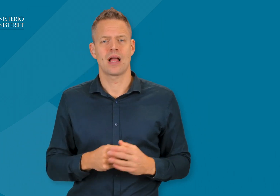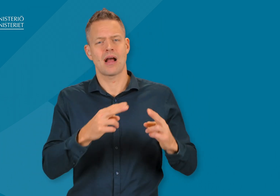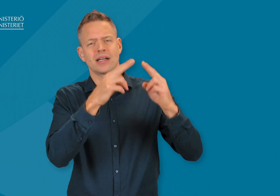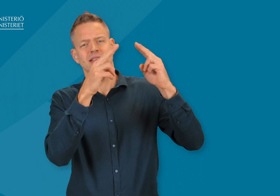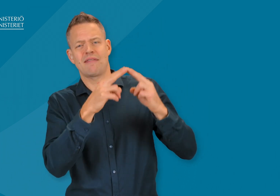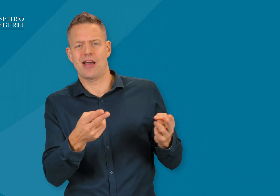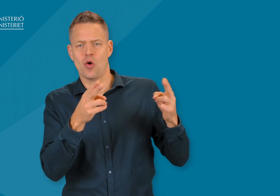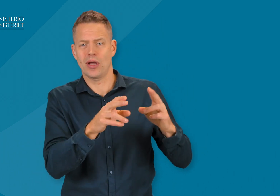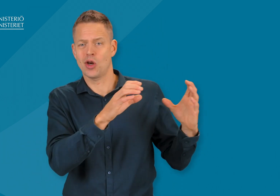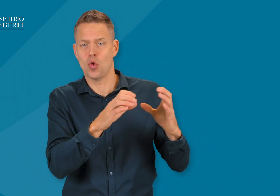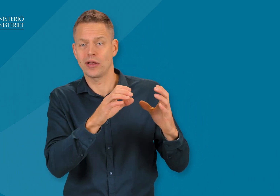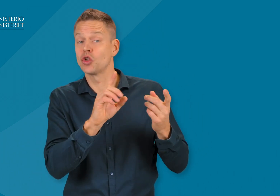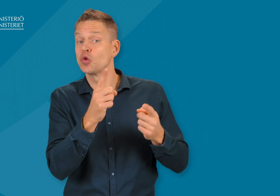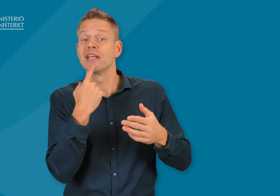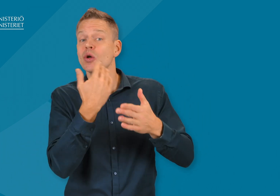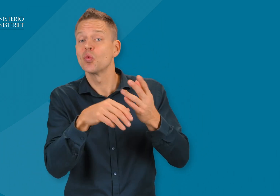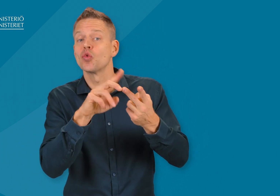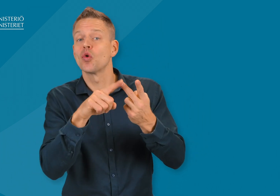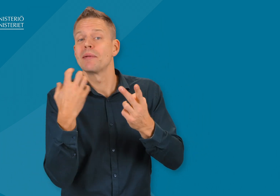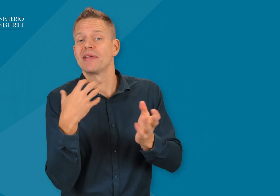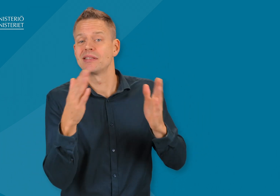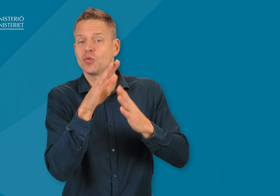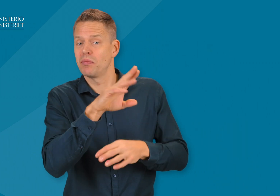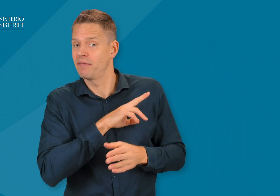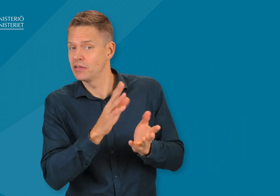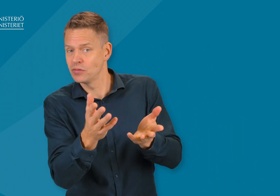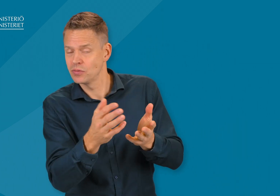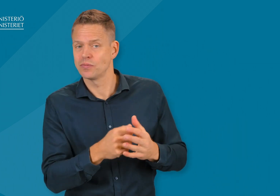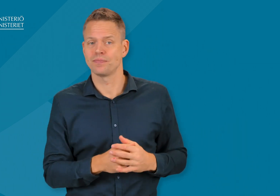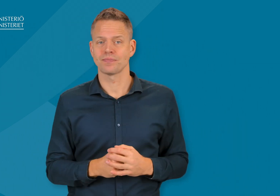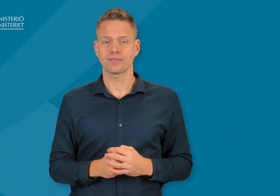• kansainvälinen oikeudenhoito, jos asia ei kuulu toisen ministeriön toimialaan